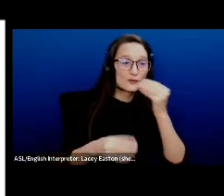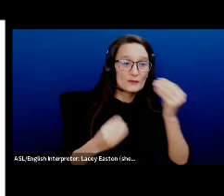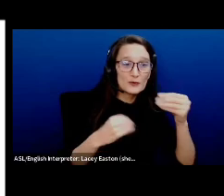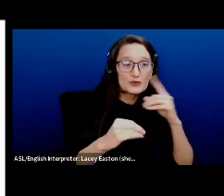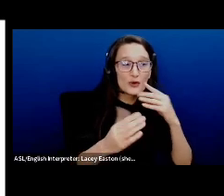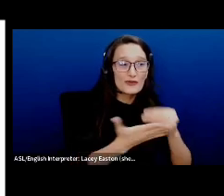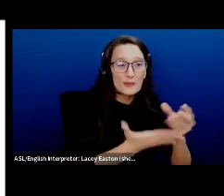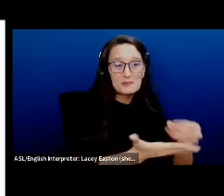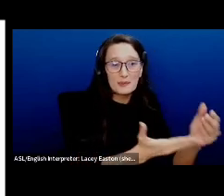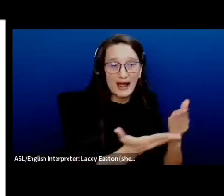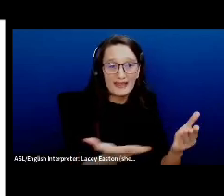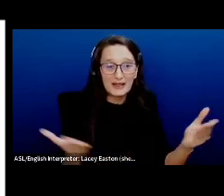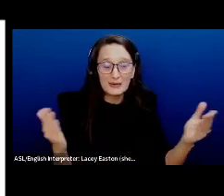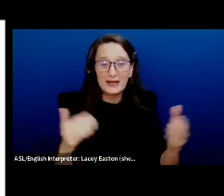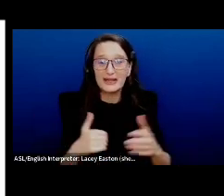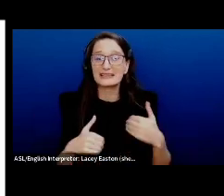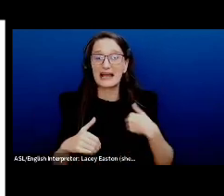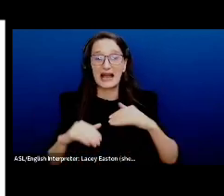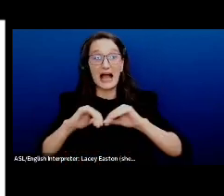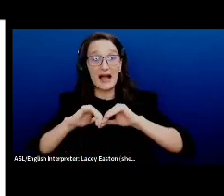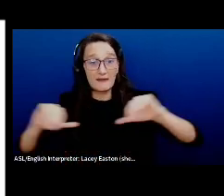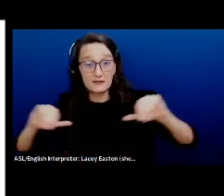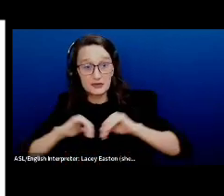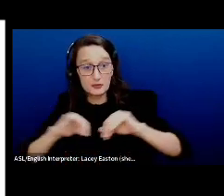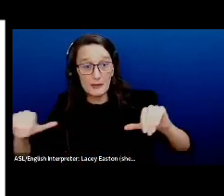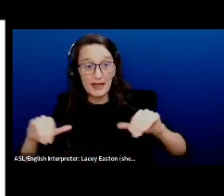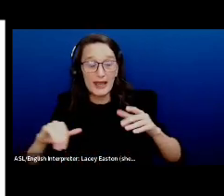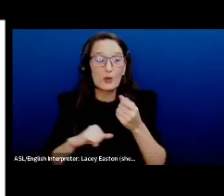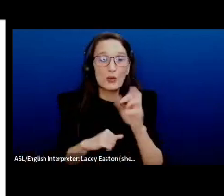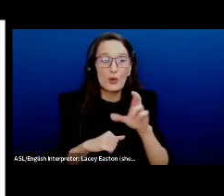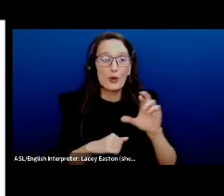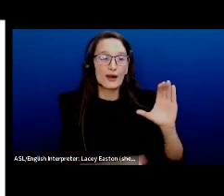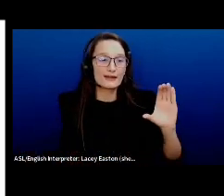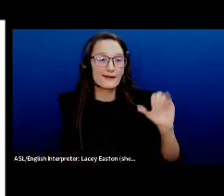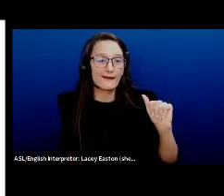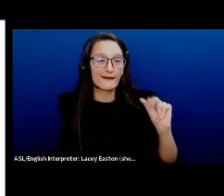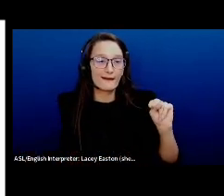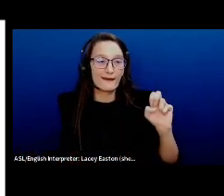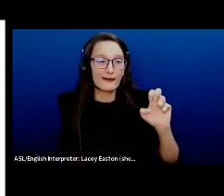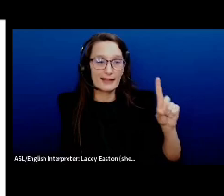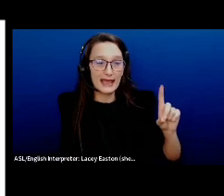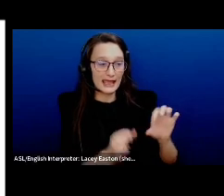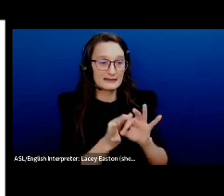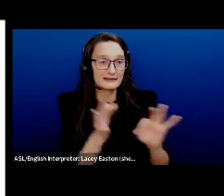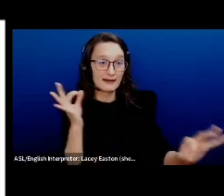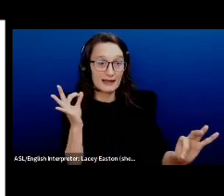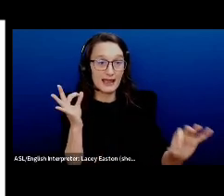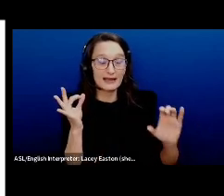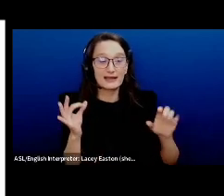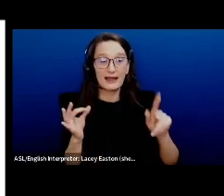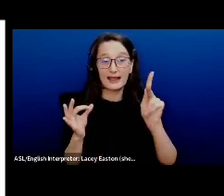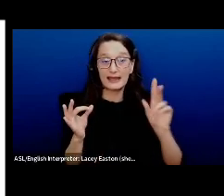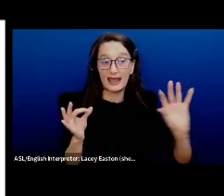Está el programa canino o de "Cane to Canine", donde los niños aprenden sobre la posibilidad de tener un perro guía